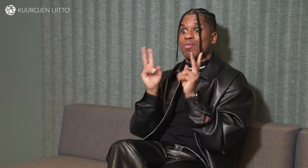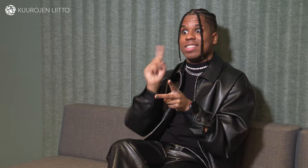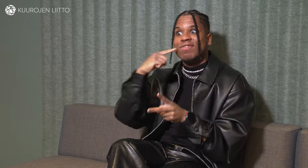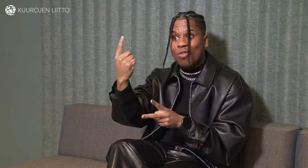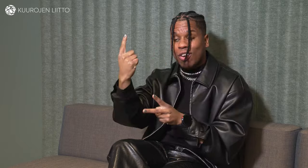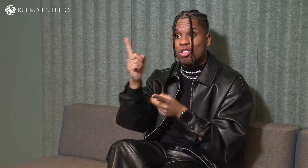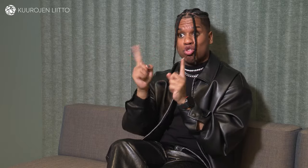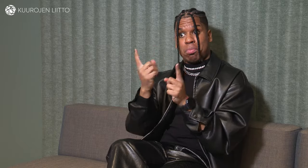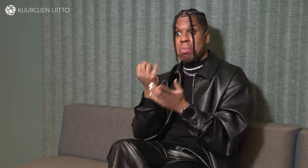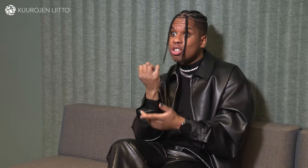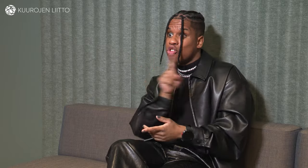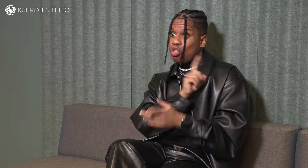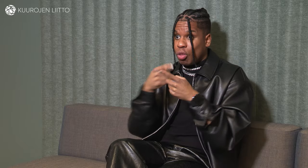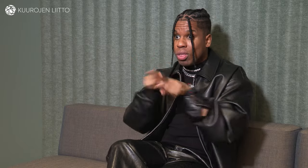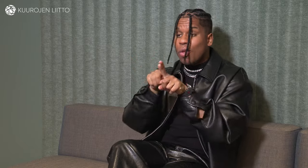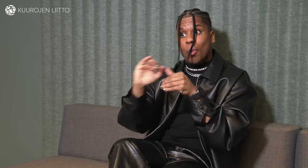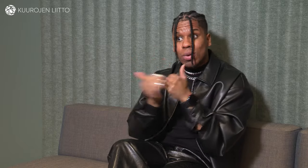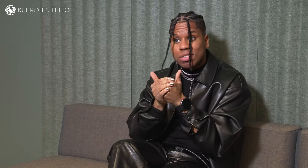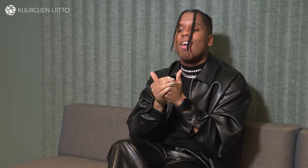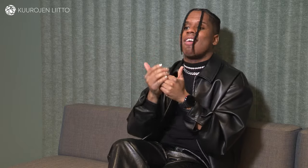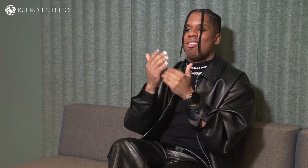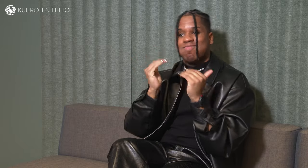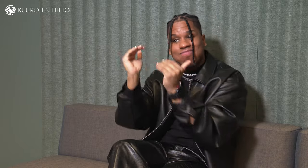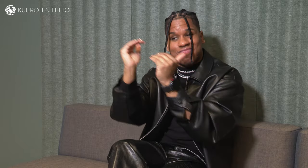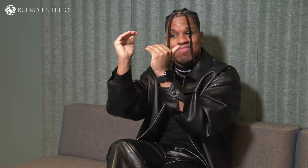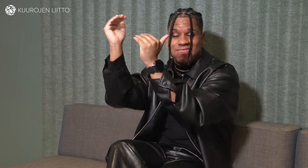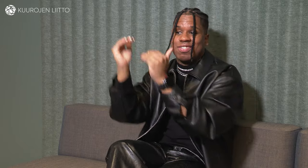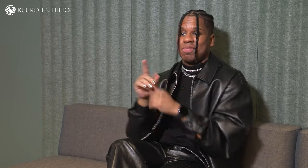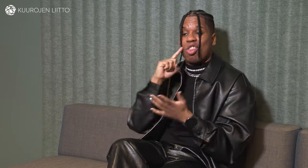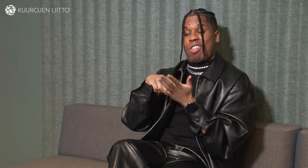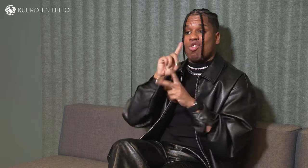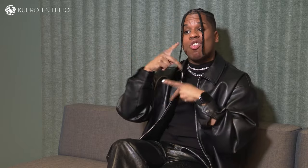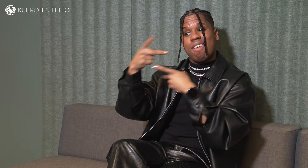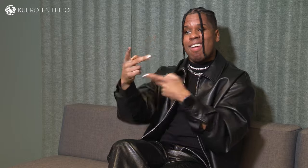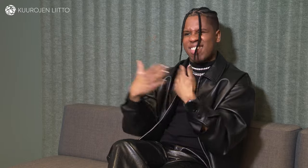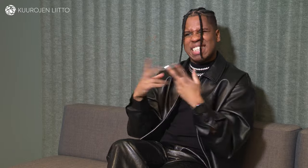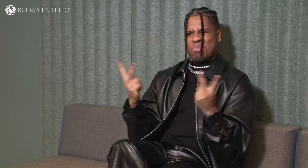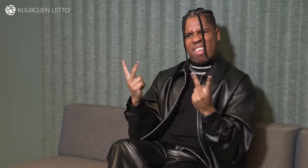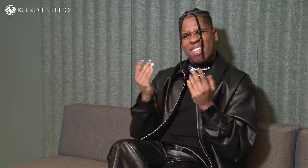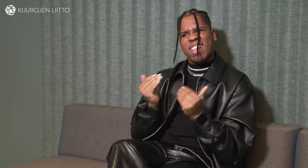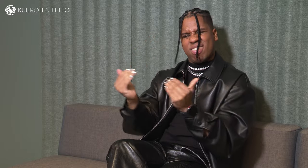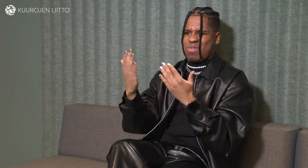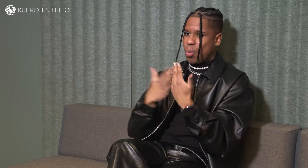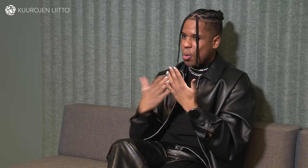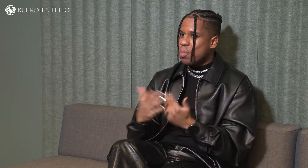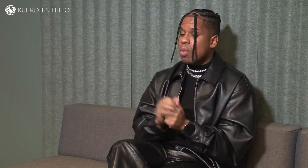ja miksei myös ensi vuonnakin, jos mahdollisuus siihen tarjoutuu. Kyse on siis jatkuvasta kehittämistyöstä.